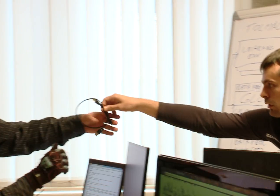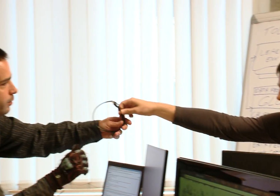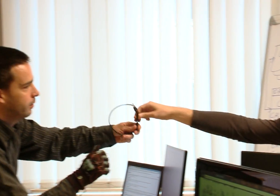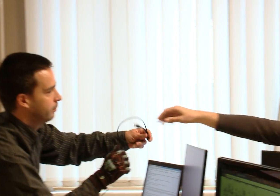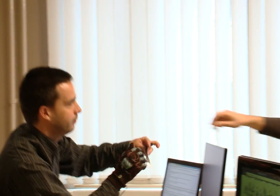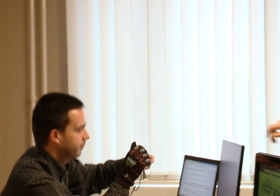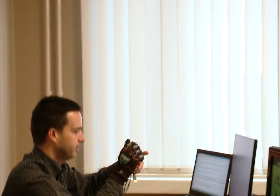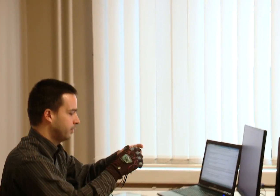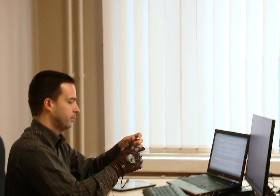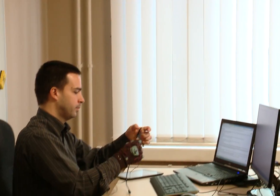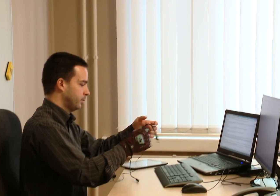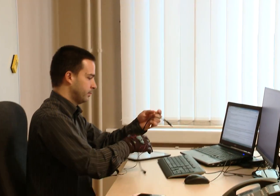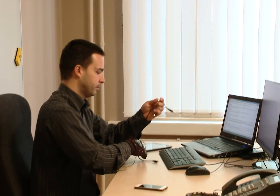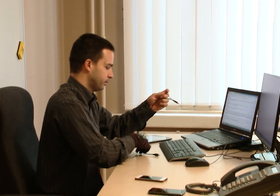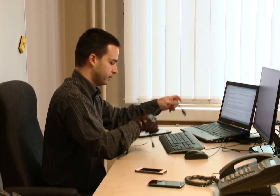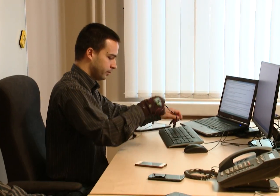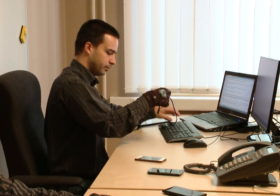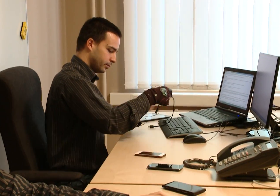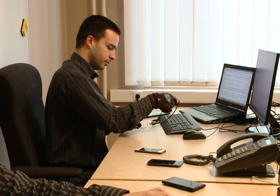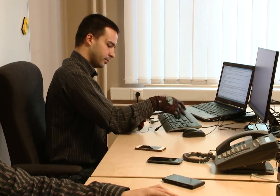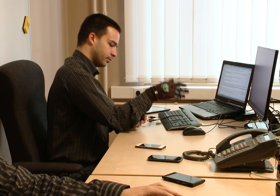egy okostelefonon futó alkalmazásban valósítjuk meg.